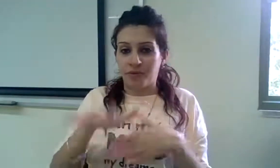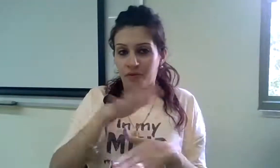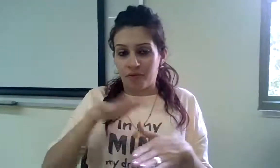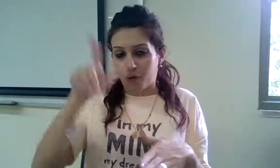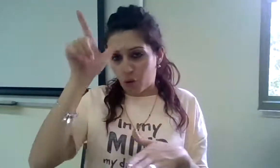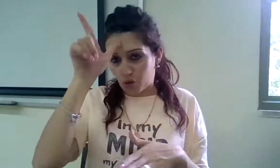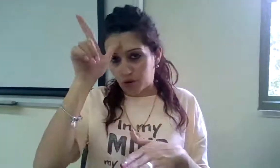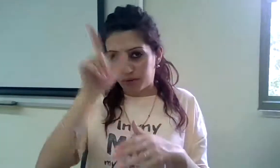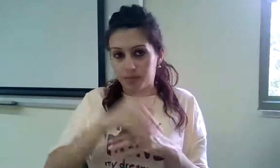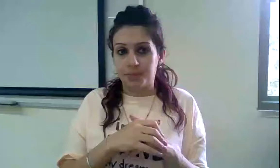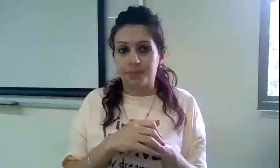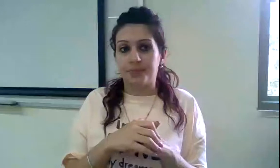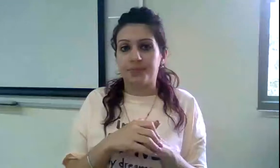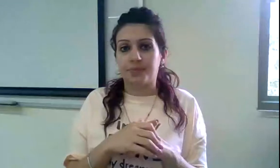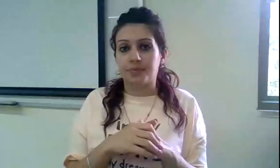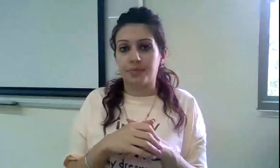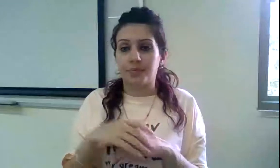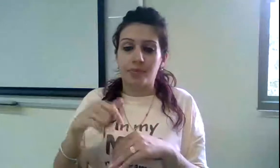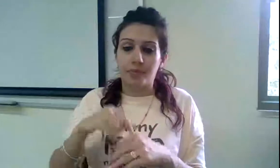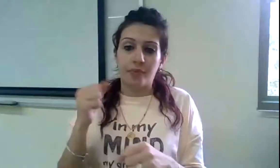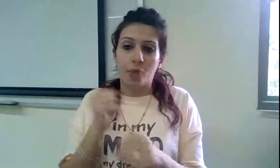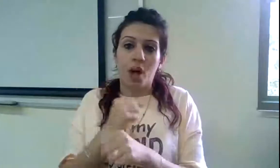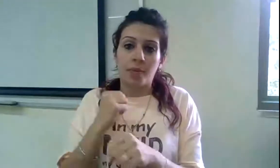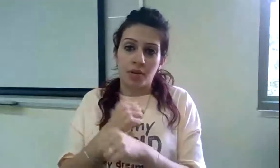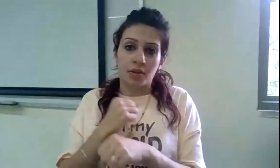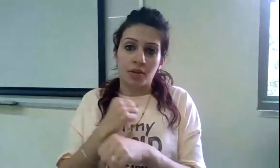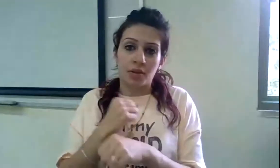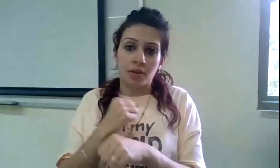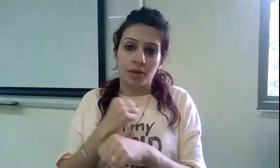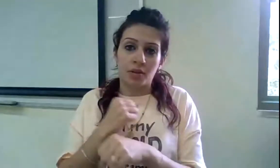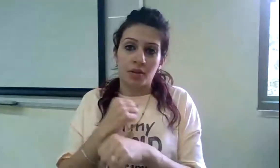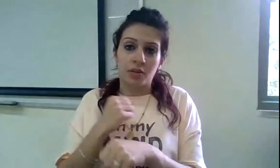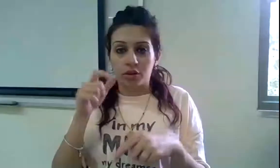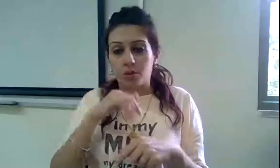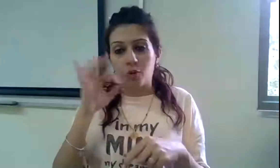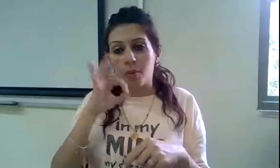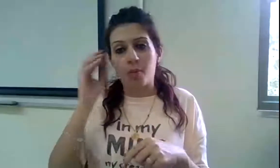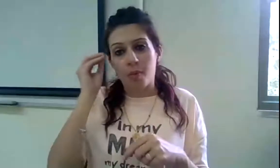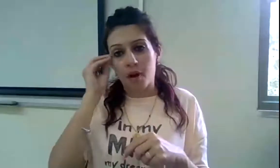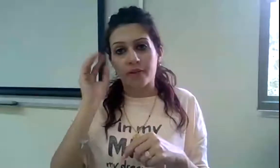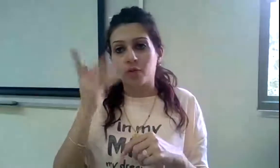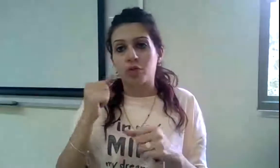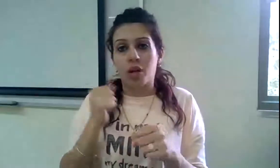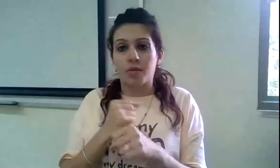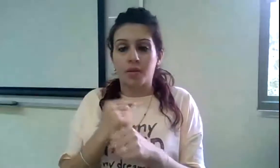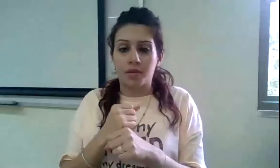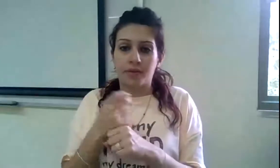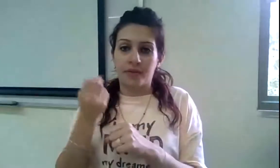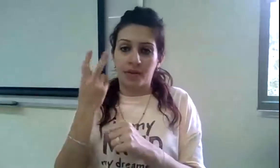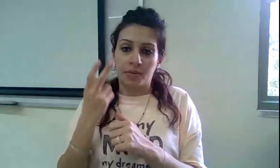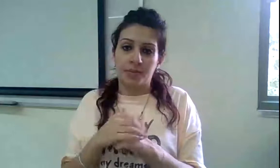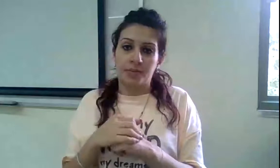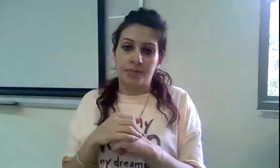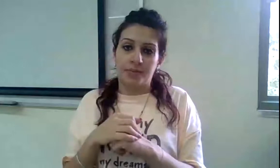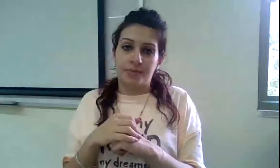بشيء ما من اجل ذلك حتى لو لم نستطع اللقاء ببعضنا بعضا في الواقع حيث كانت تلك الفكرة مبدأيا. ومن ثم قررنا استغلال الفرصة